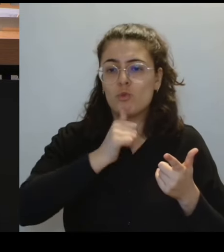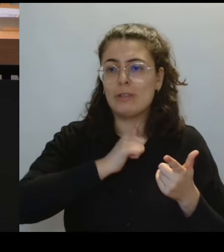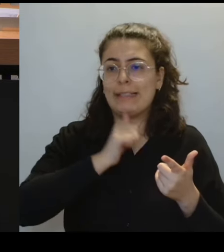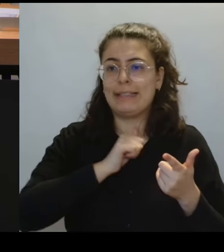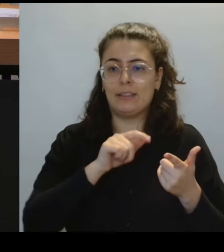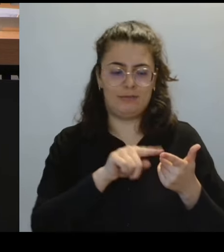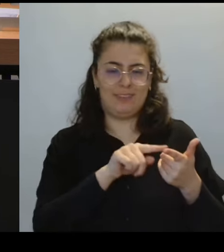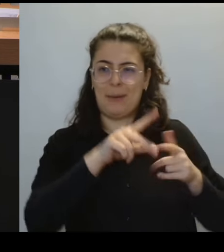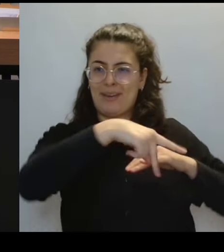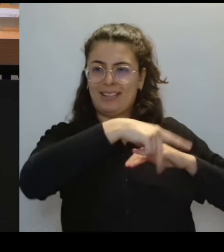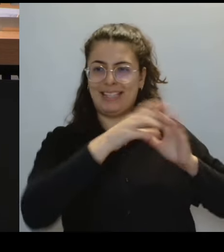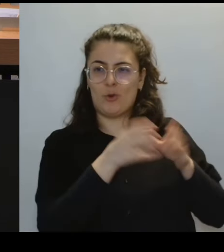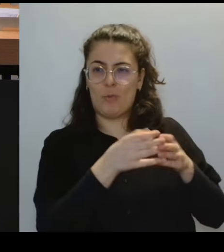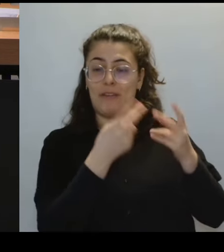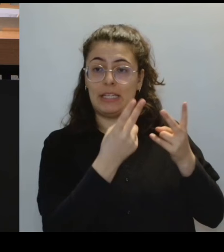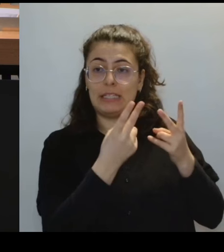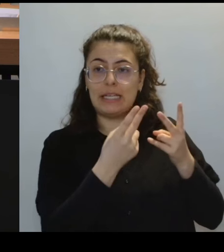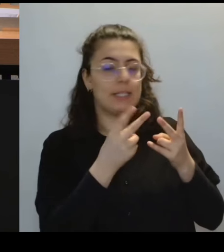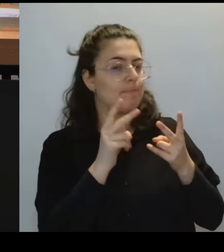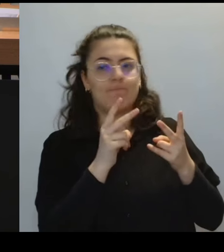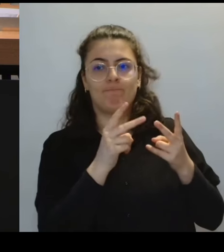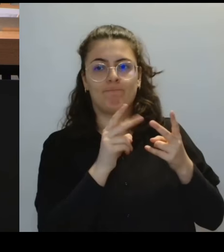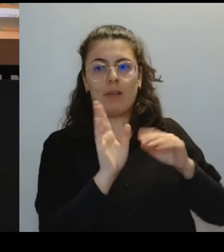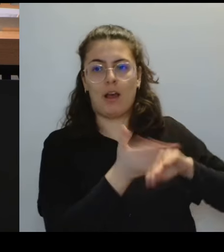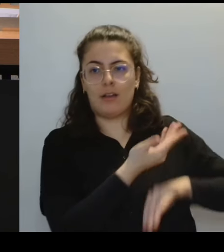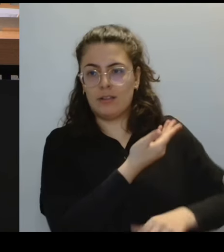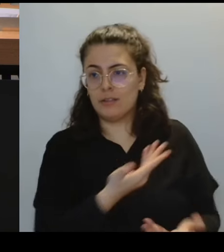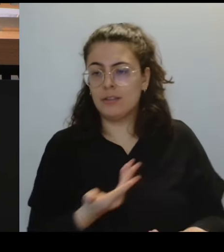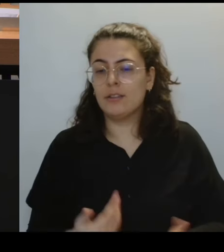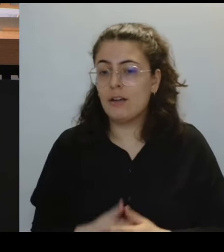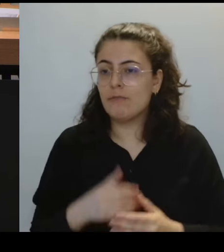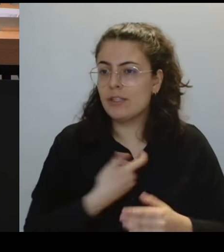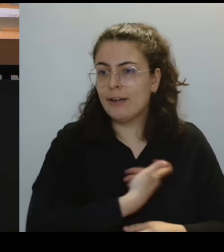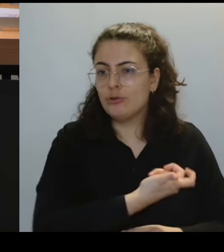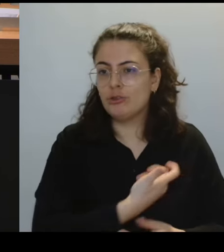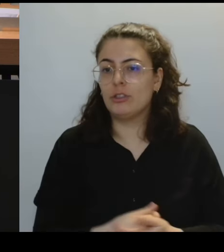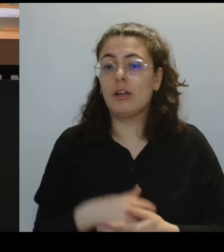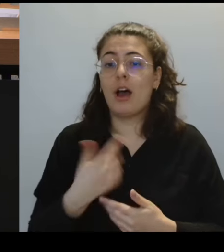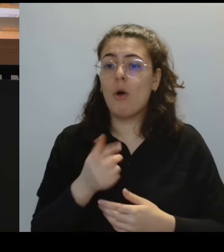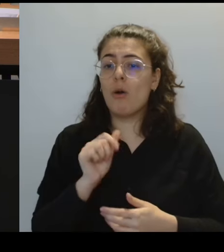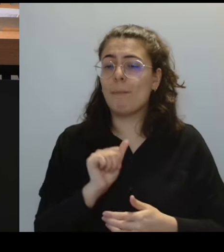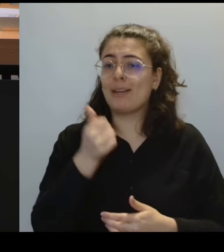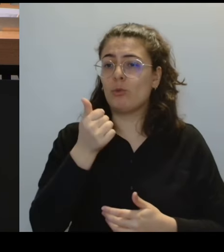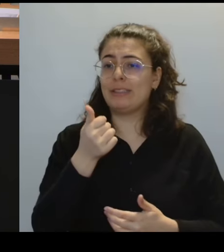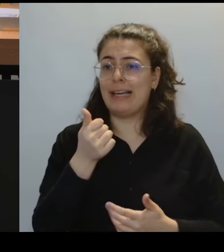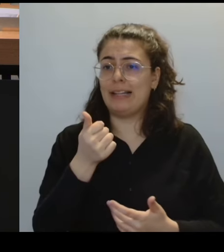Das kann man daran erkennen, dass sie keine Priorität im stationären Bereich haben und, dass sie auch keine